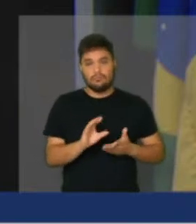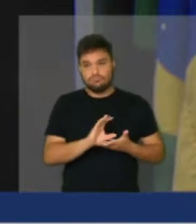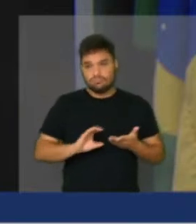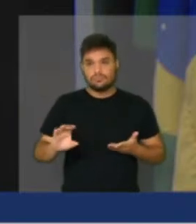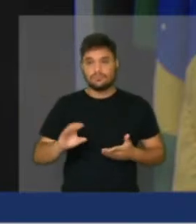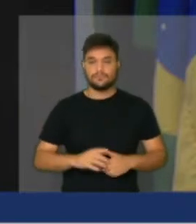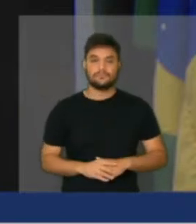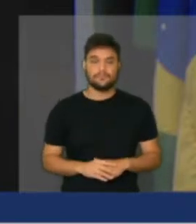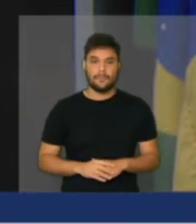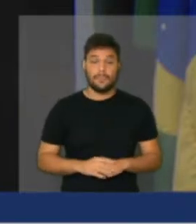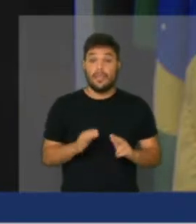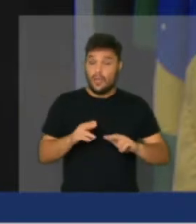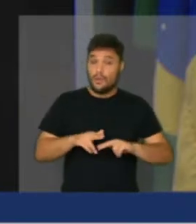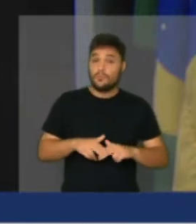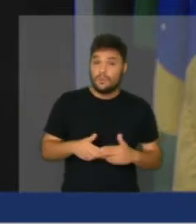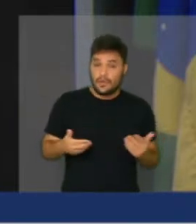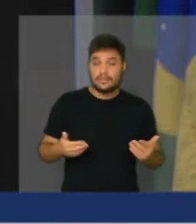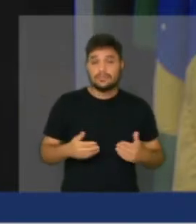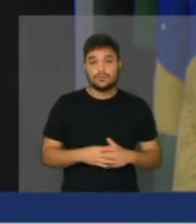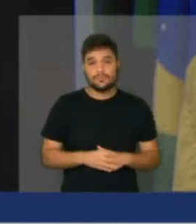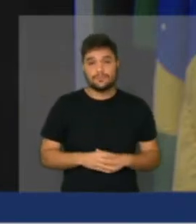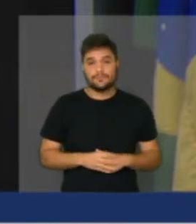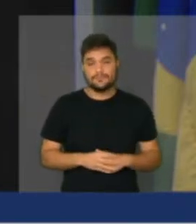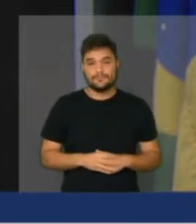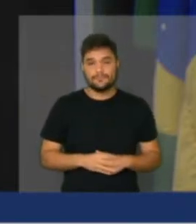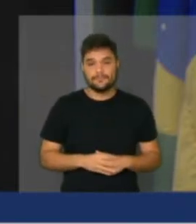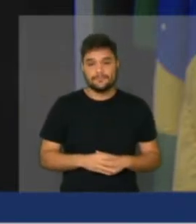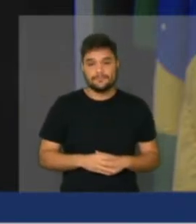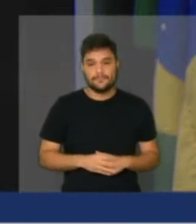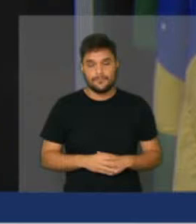DESTE COLEGIADO, ESTAMOS REJEITANDO A EMENDA NÚMERO UM